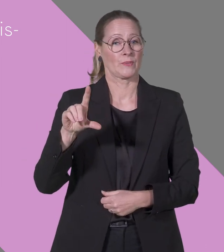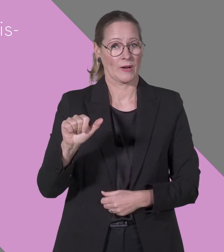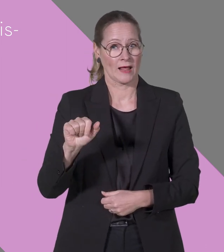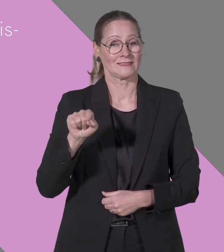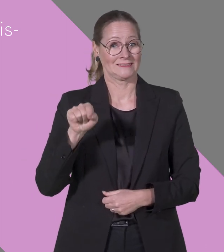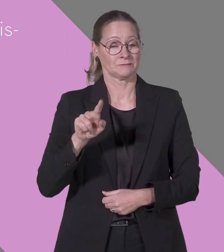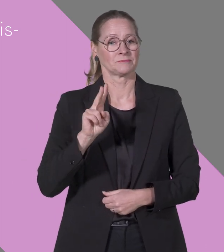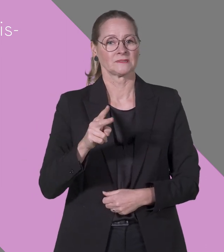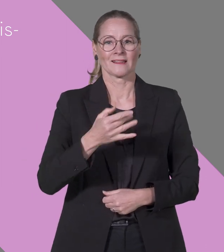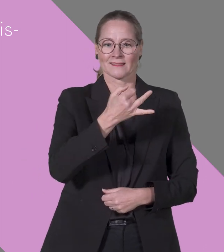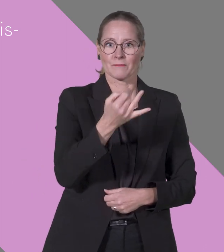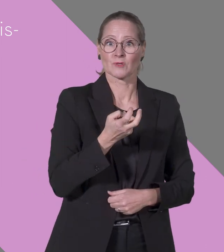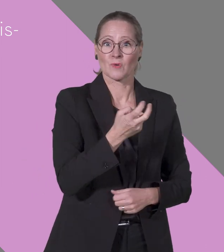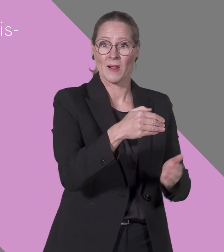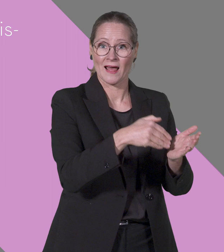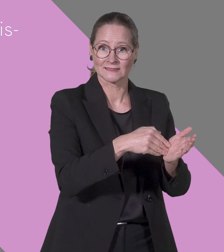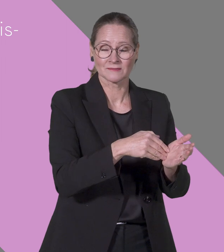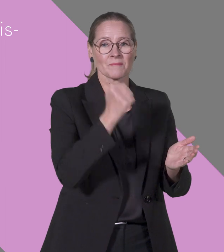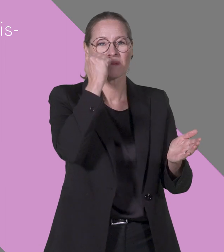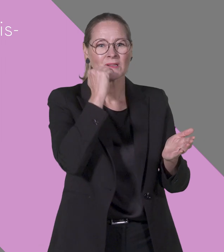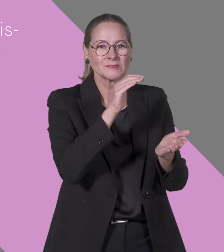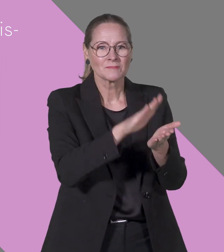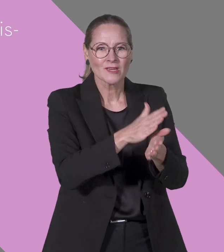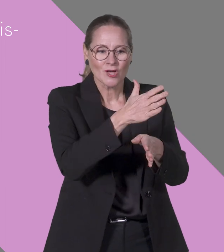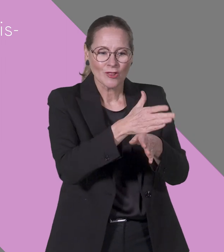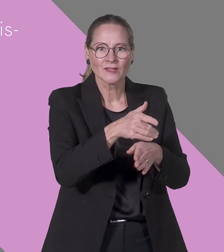joka sijaitsee kilometrin päässä sekä Tampereen rautatieasemalta -